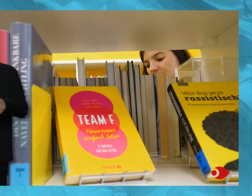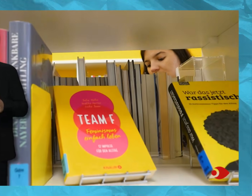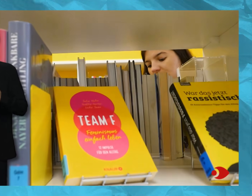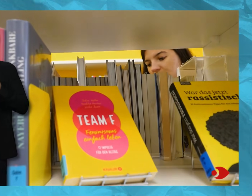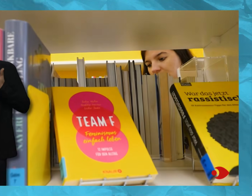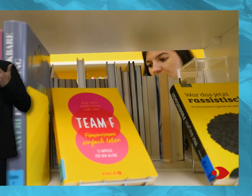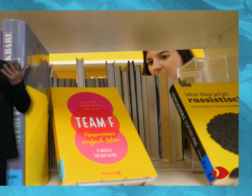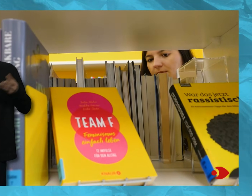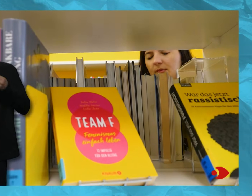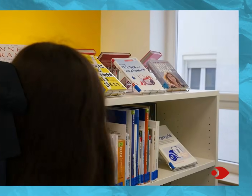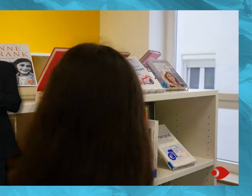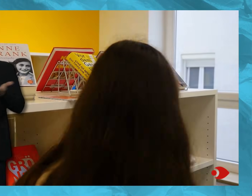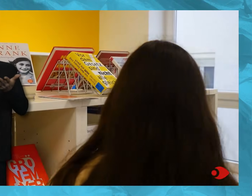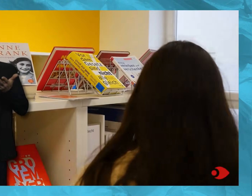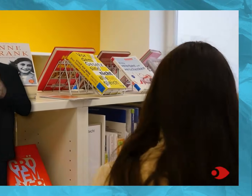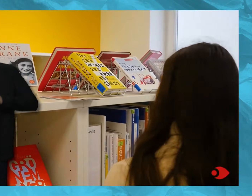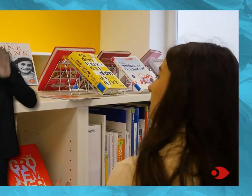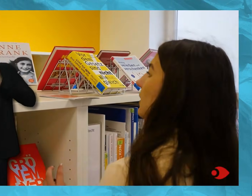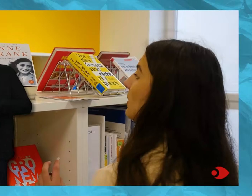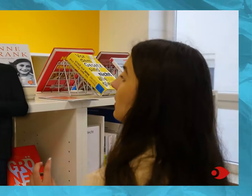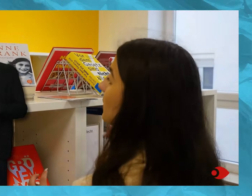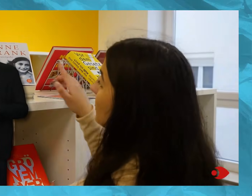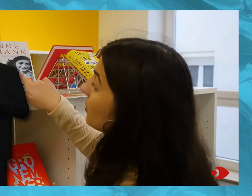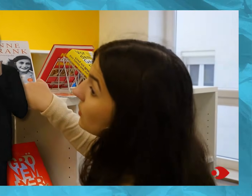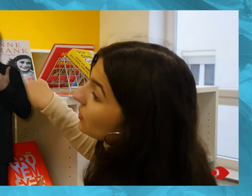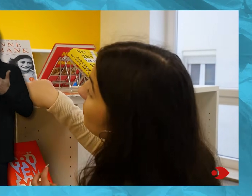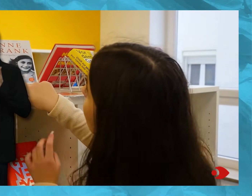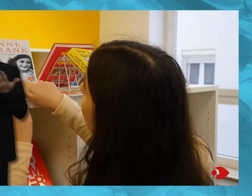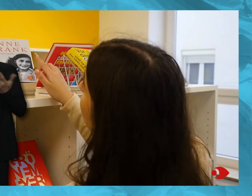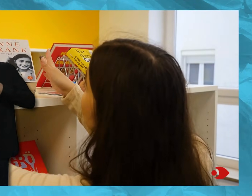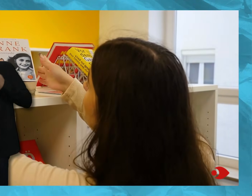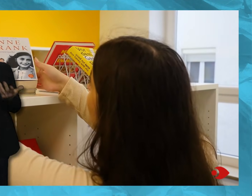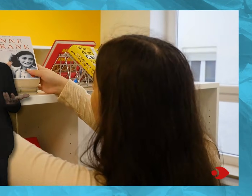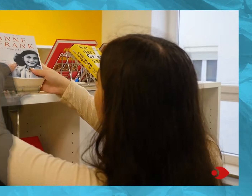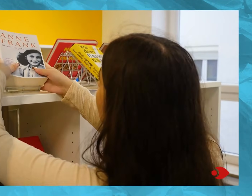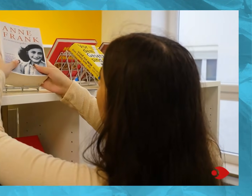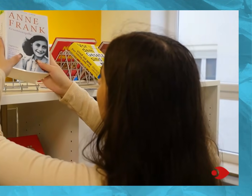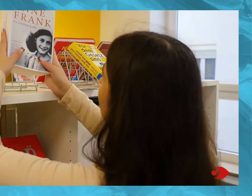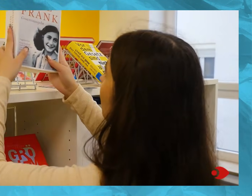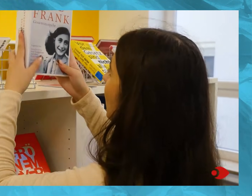Hier finden wir eine Menge Stoff darüber, welche Rolle die Demokratie in unserer Geschichte gespielt hat.